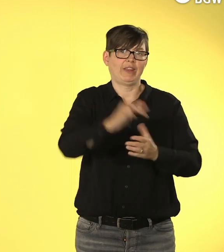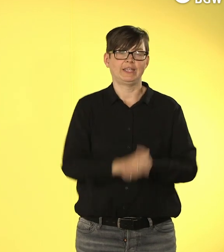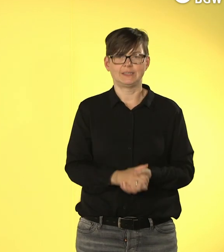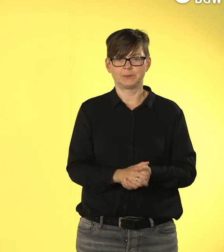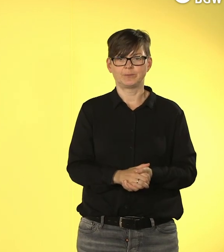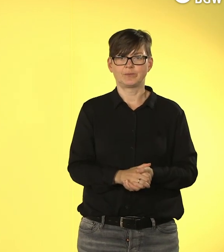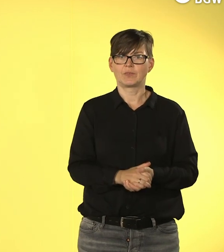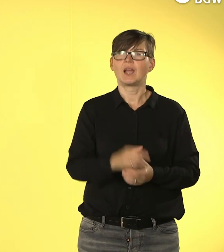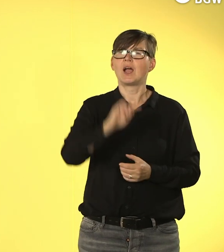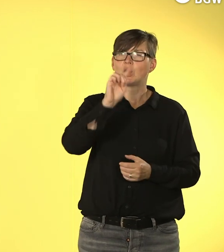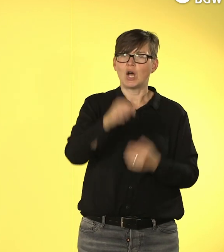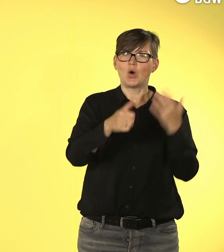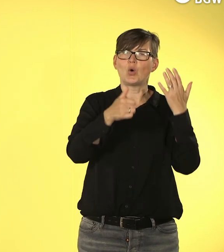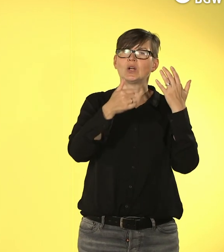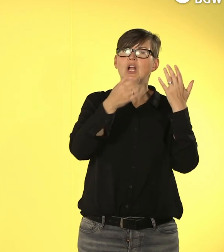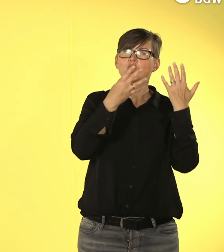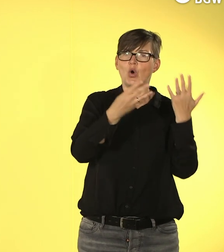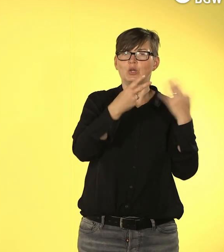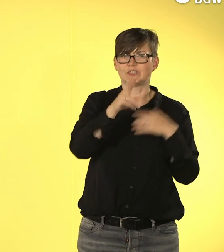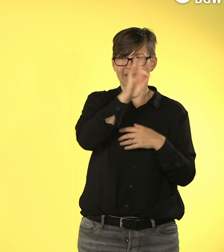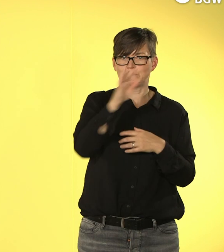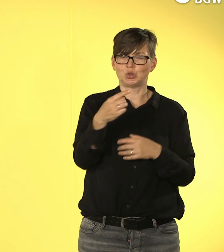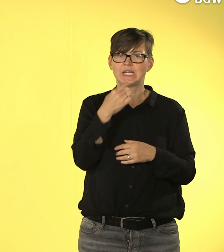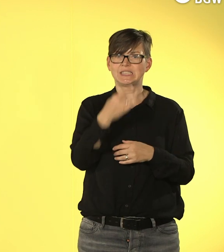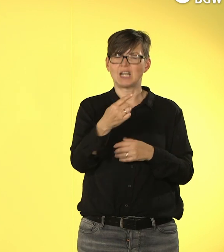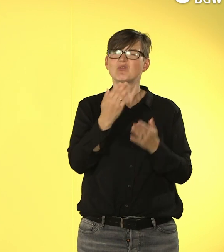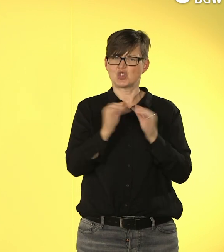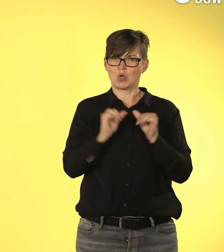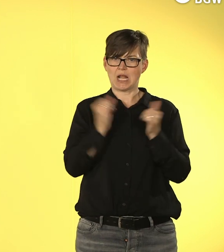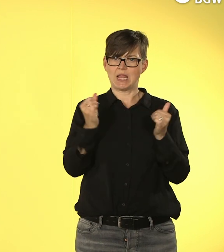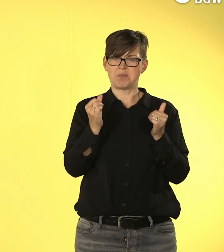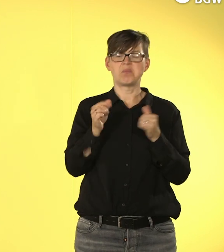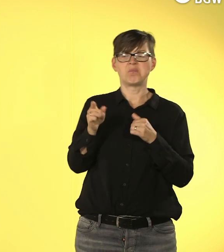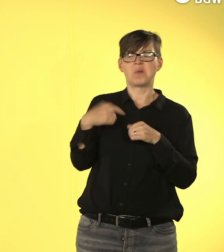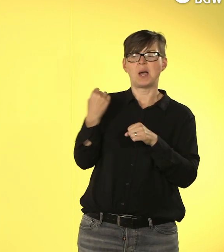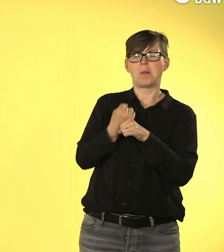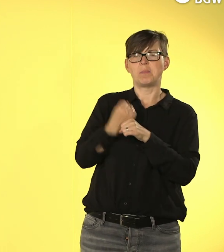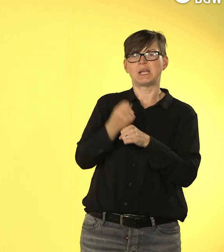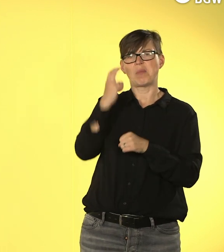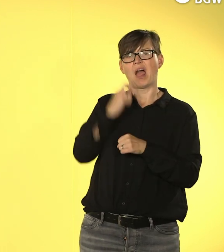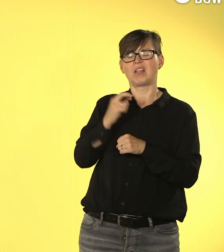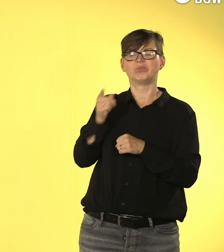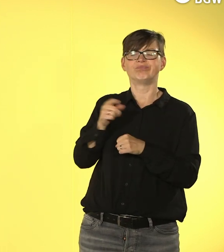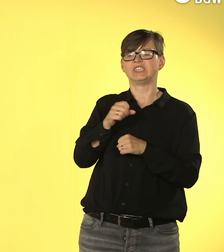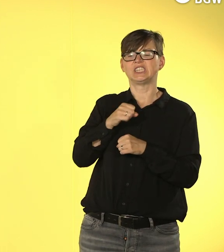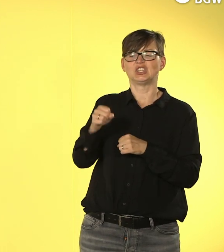Noch mal 29 %: Ältere können mit der geforderten Geschwindigkeit nicht mithalten.